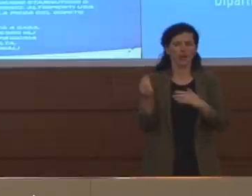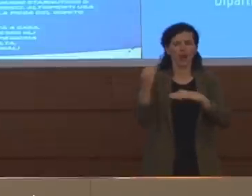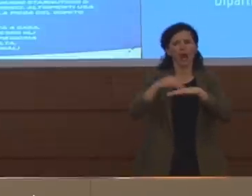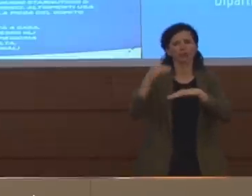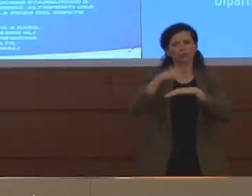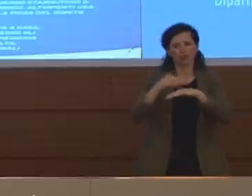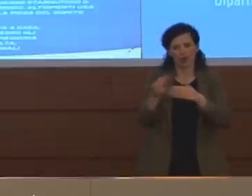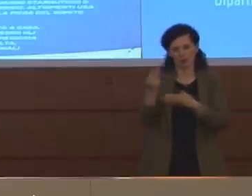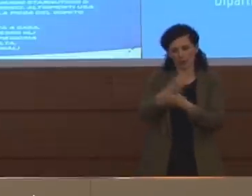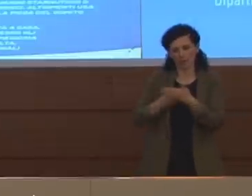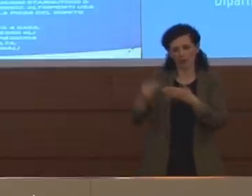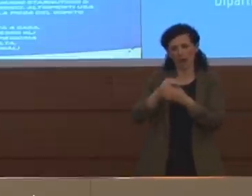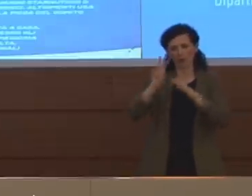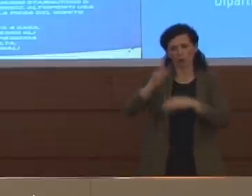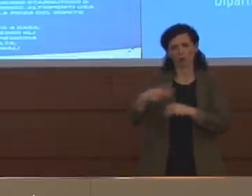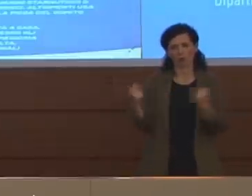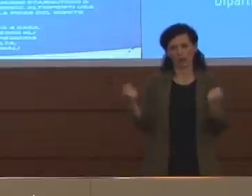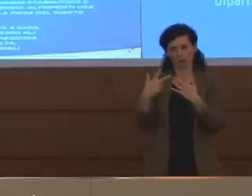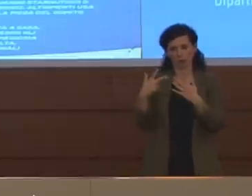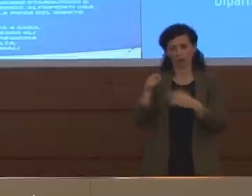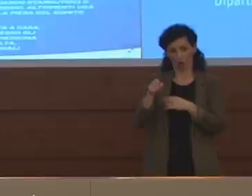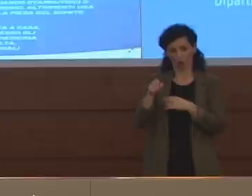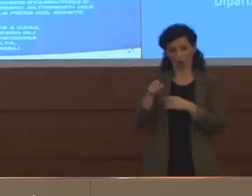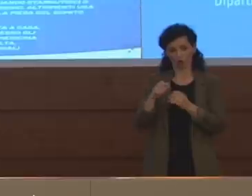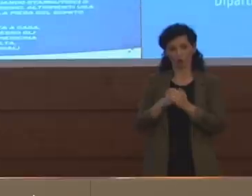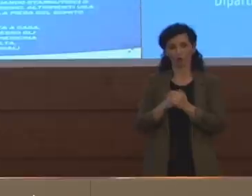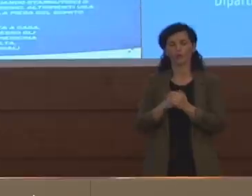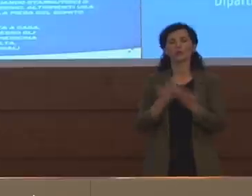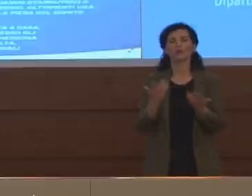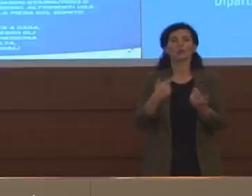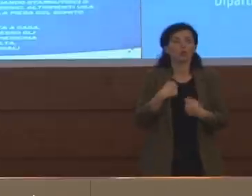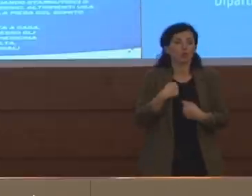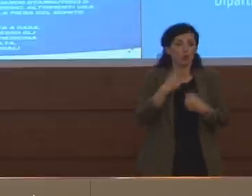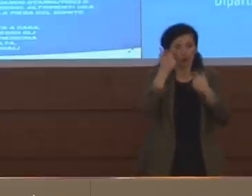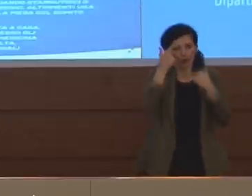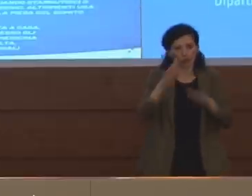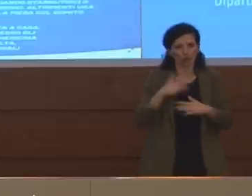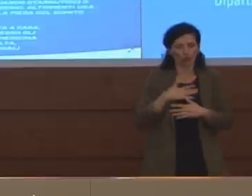quello del 2018. Per quello che ne so io, era un piano per le pandemie